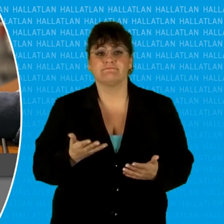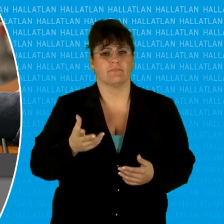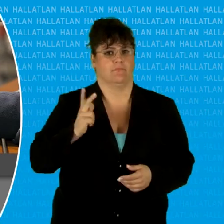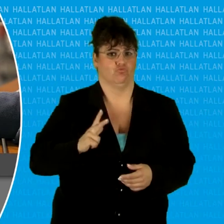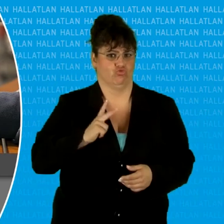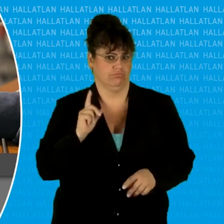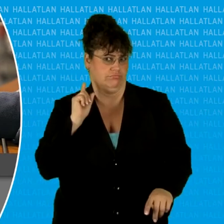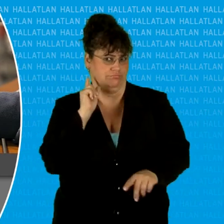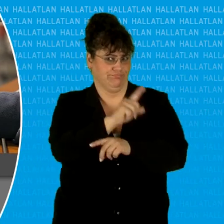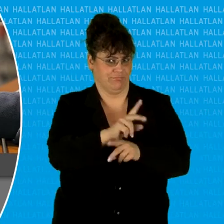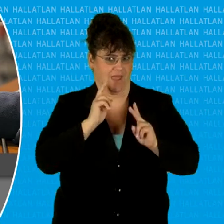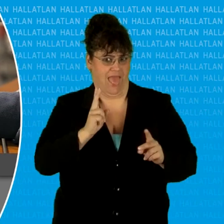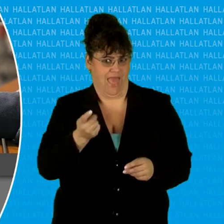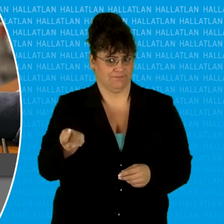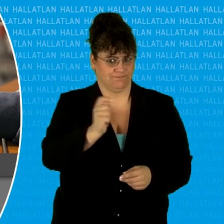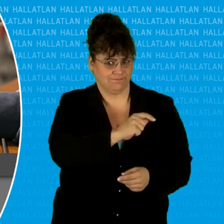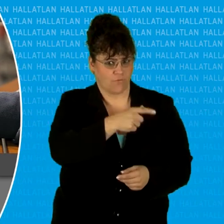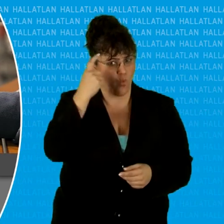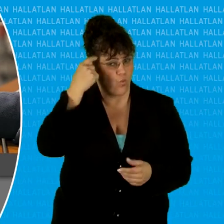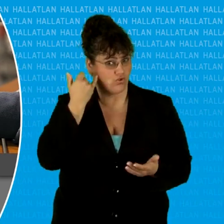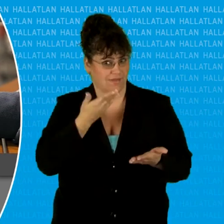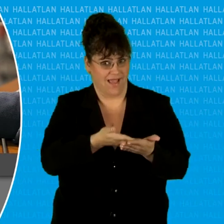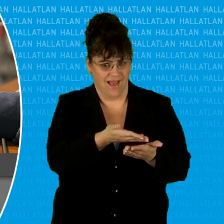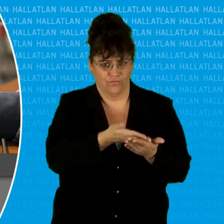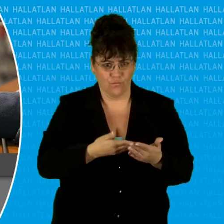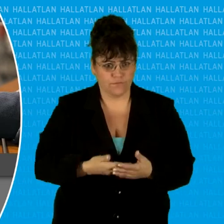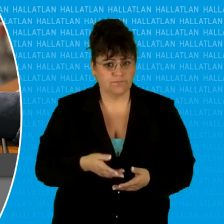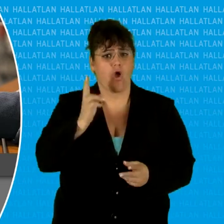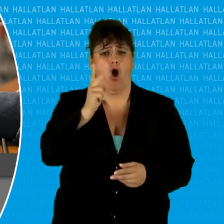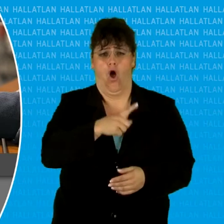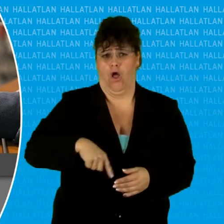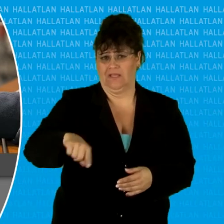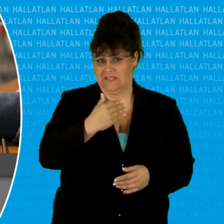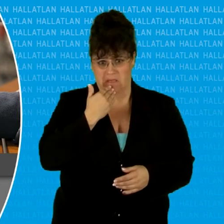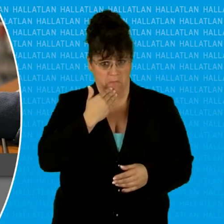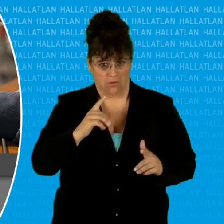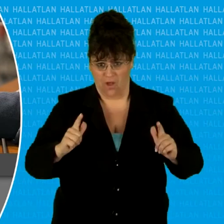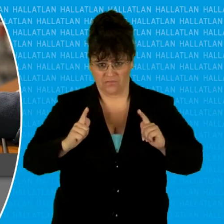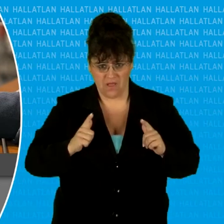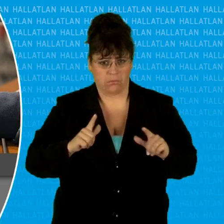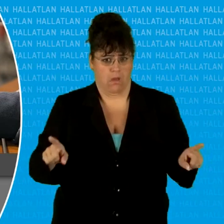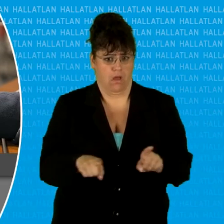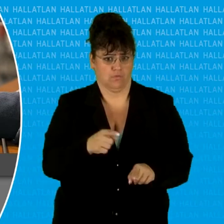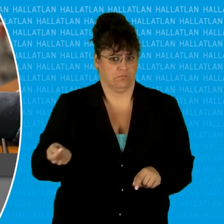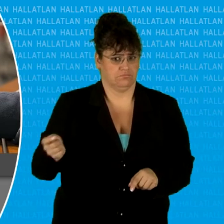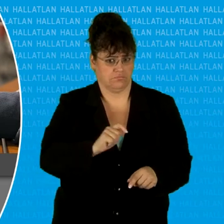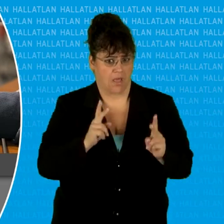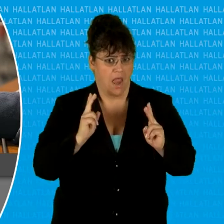hogy a hazai szolgáltatóknál jellemzően csak előrendeléssel lehet hozzájutni az okostelefonhoz. Aki nem akar várakozni, azonnal beszerezheti